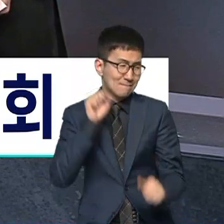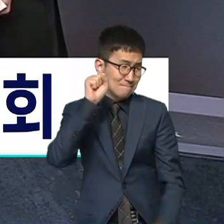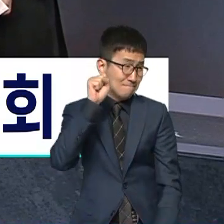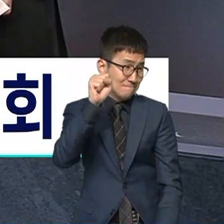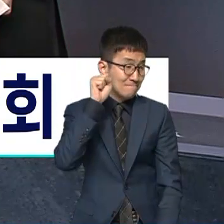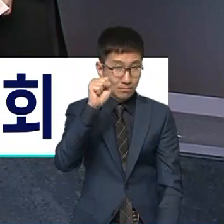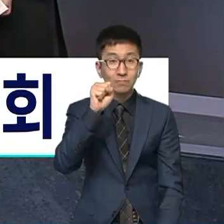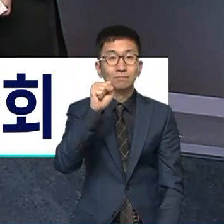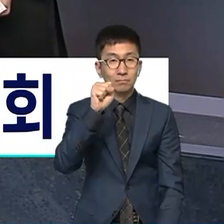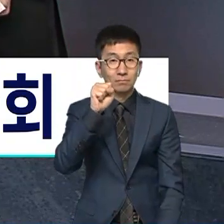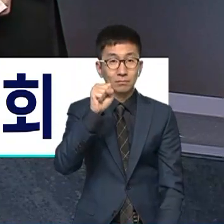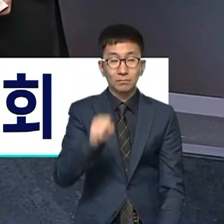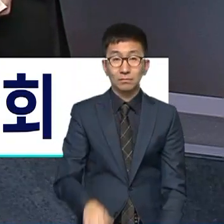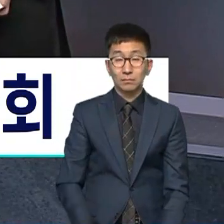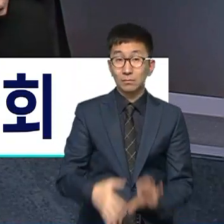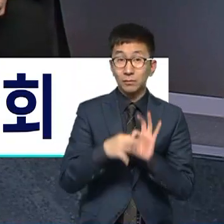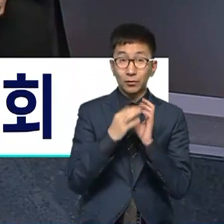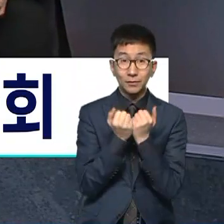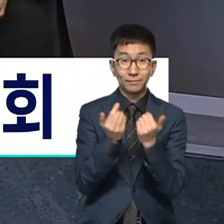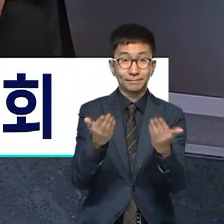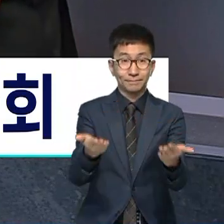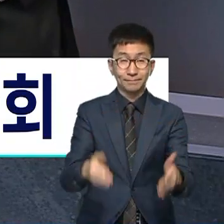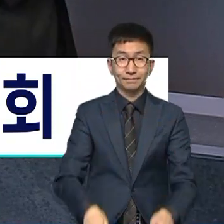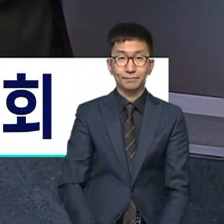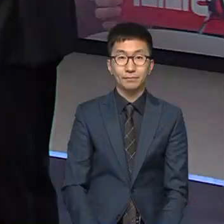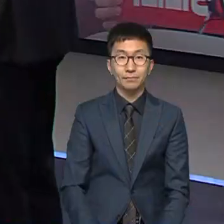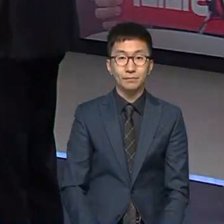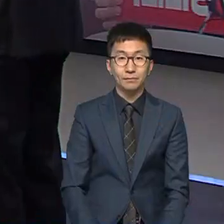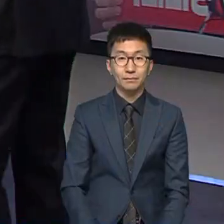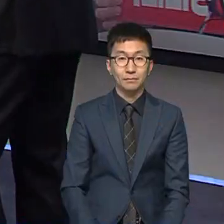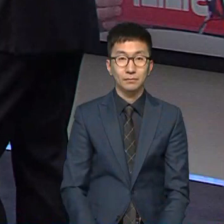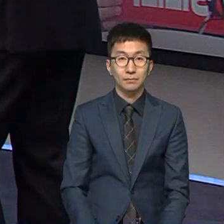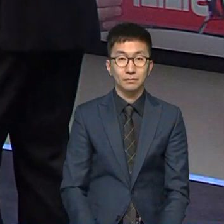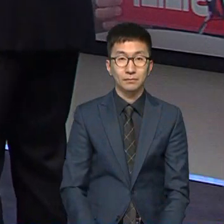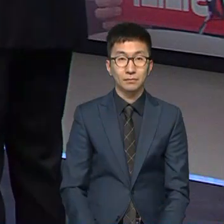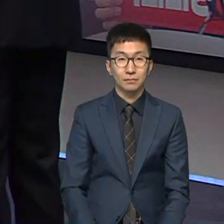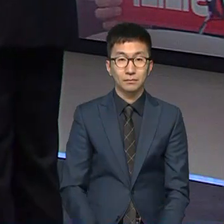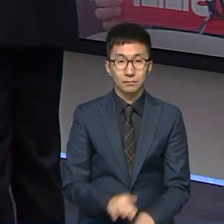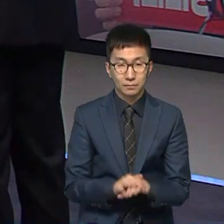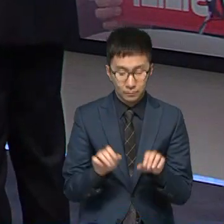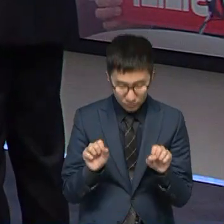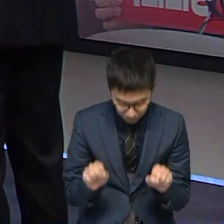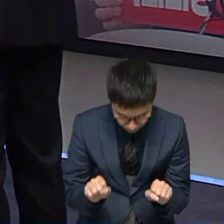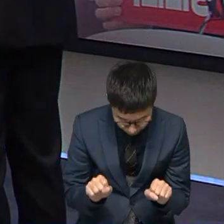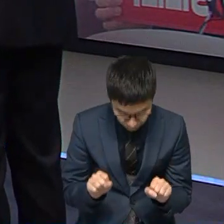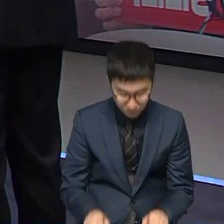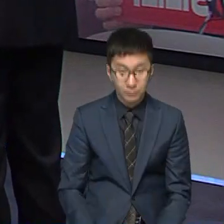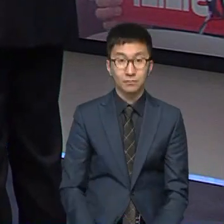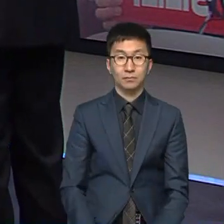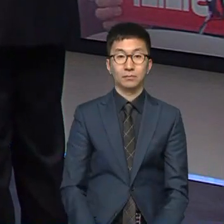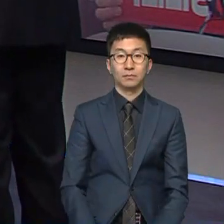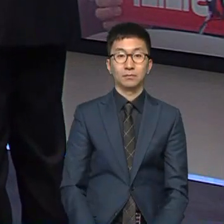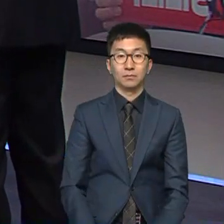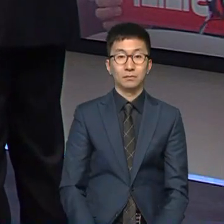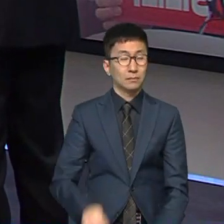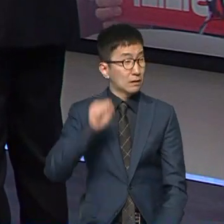국회 취재 기자를 연결하겠습니다. 박찬범 기자, 여당 의원들이 밤샘 농성을 하겠다는 건데 언제 시작되는 겁니까?